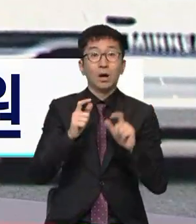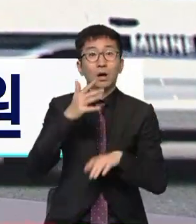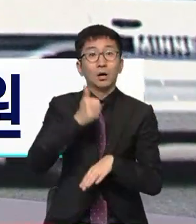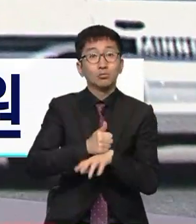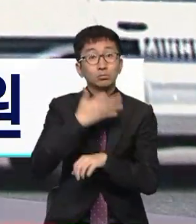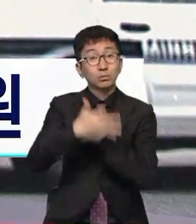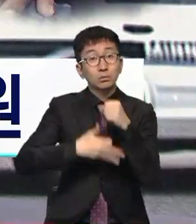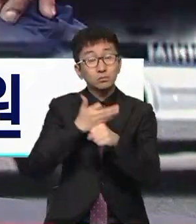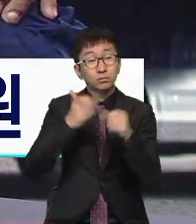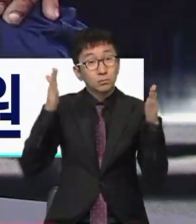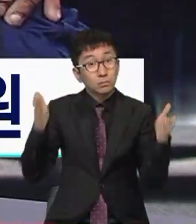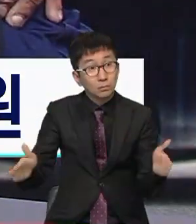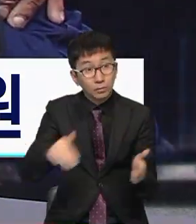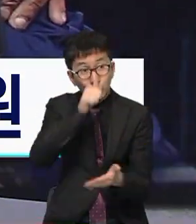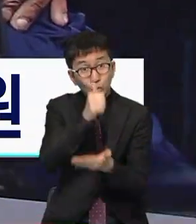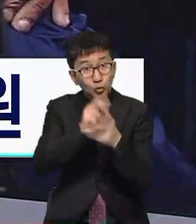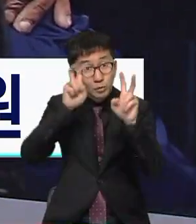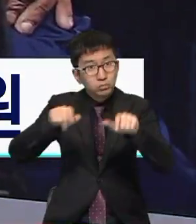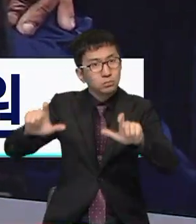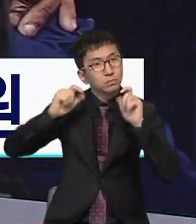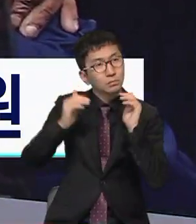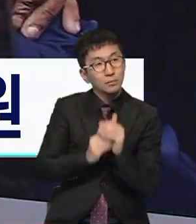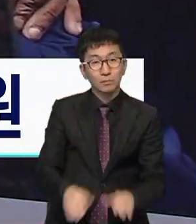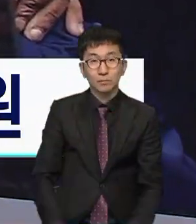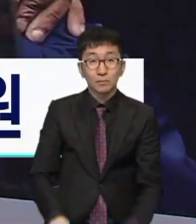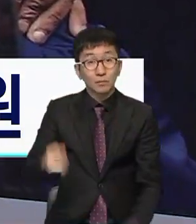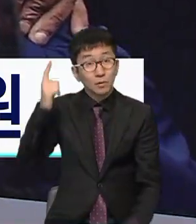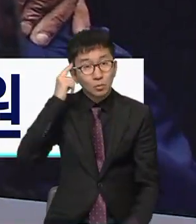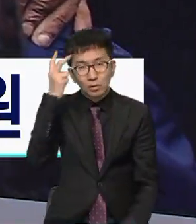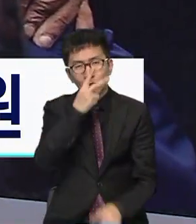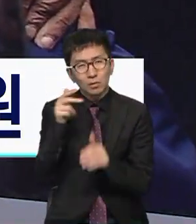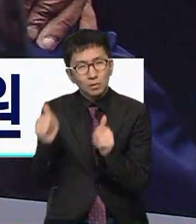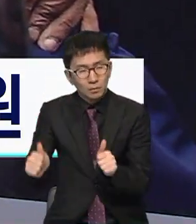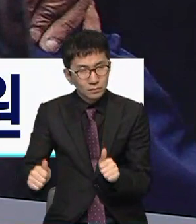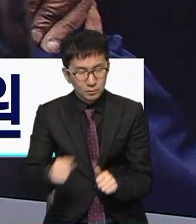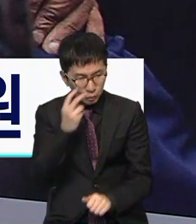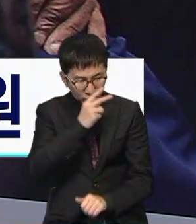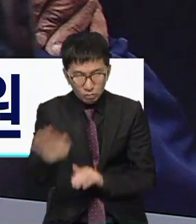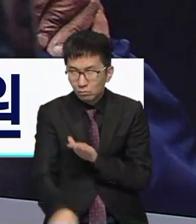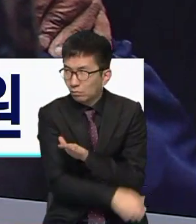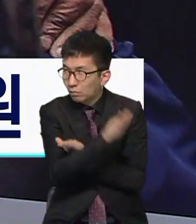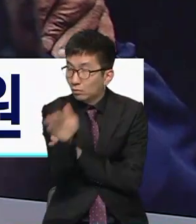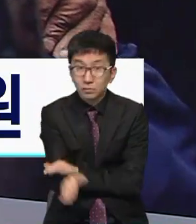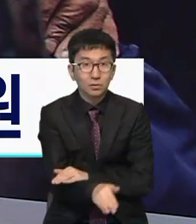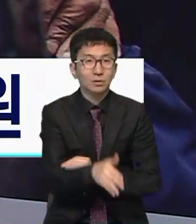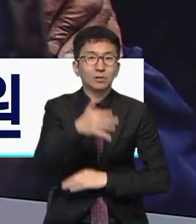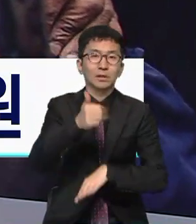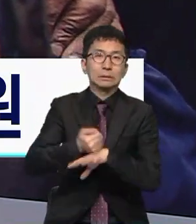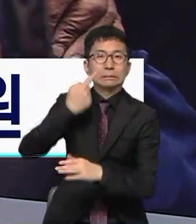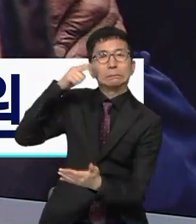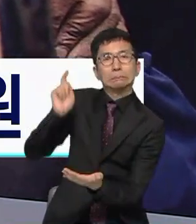무죄로 풀려났습니다. 당시 수사 기관이 엉터리로 수사를 했다는 사실이 뒤늦게 확인된 겁니다. 뉴욕 김범주 특파원입니다.